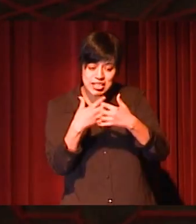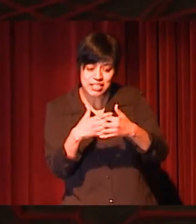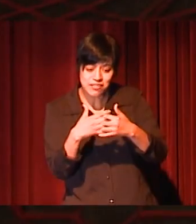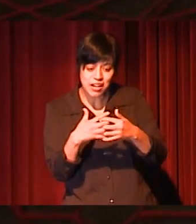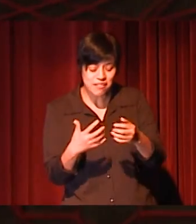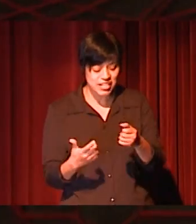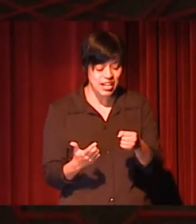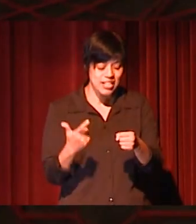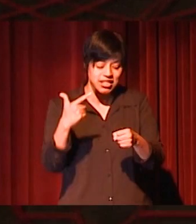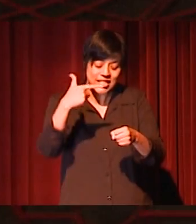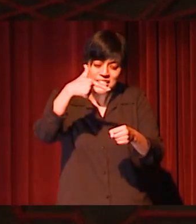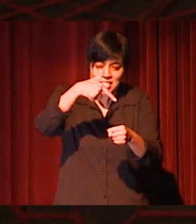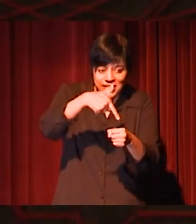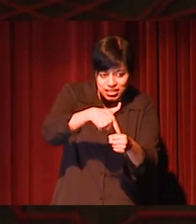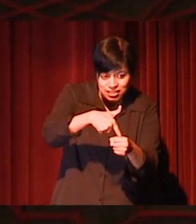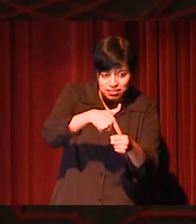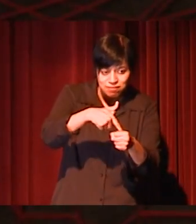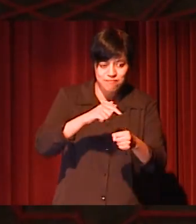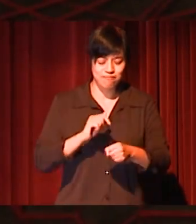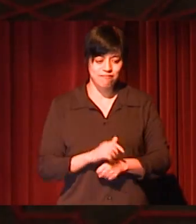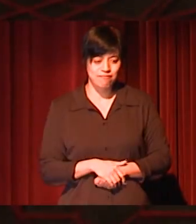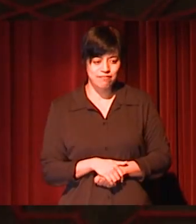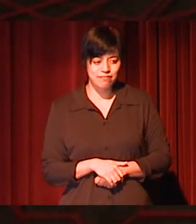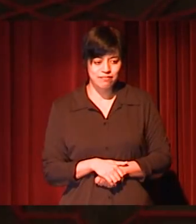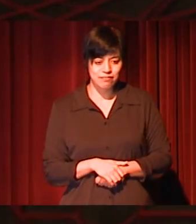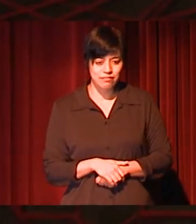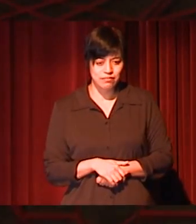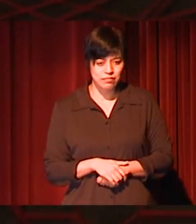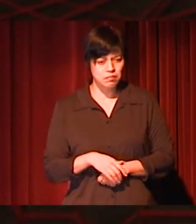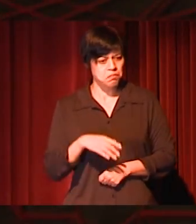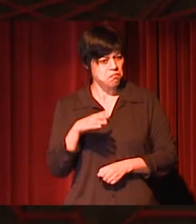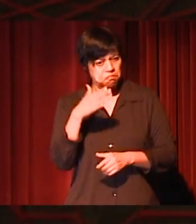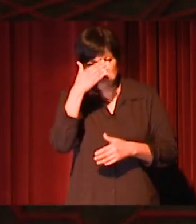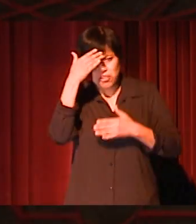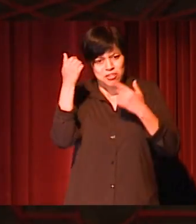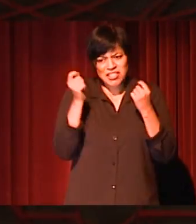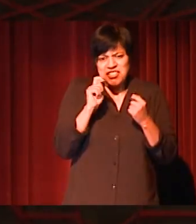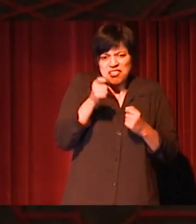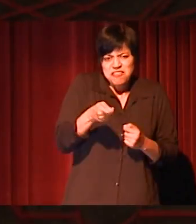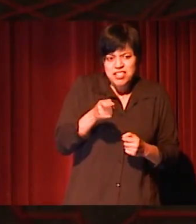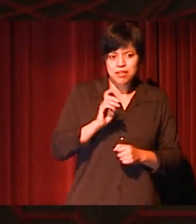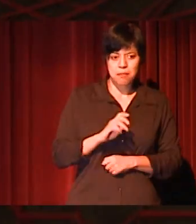especialmente las dedicadas a hidrocarburos". Lo que sea que eso signifique,